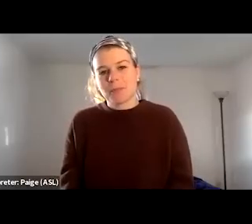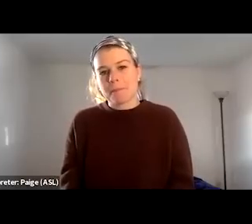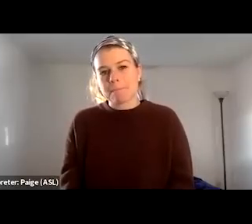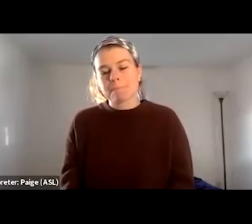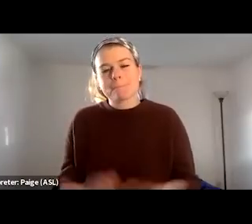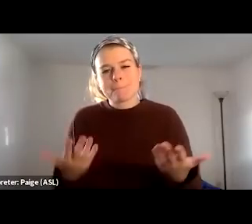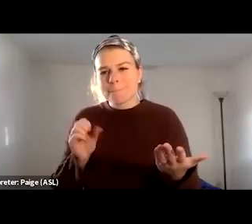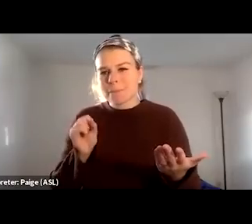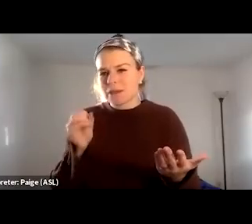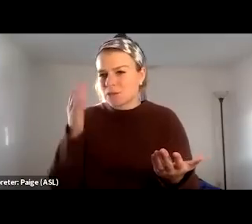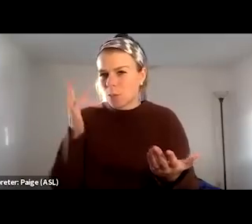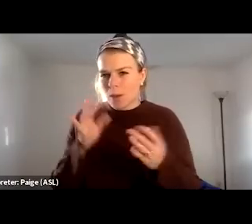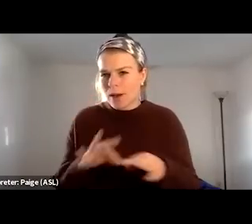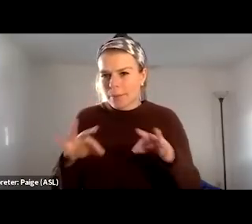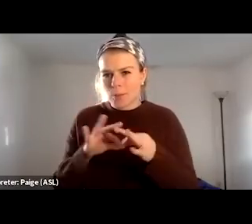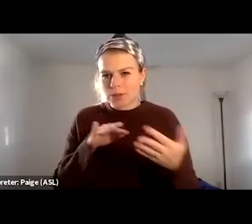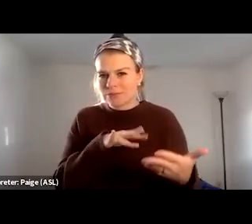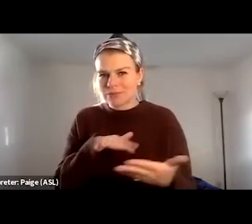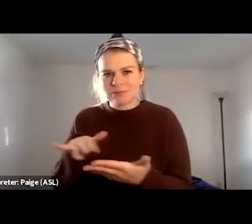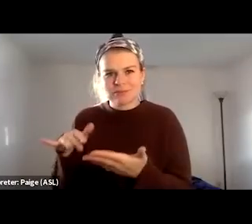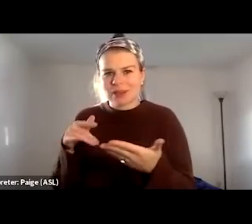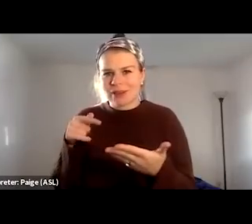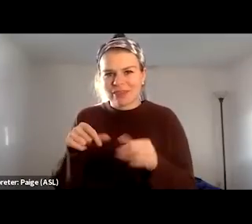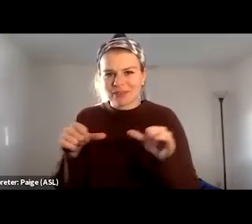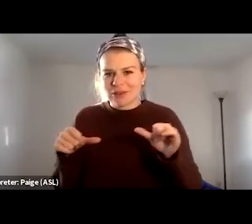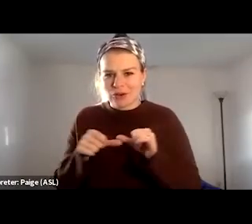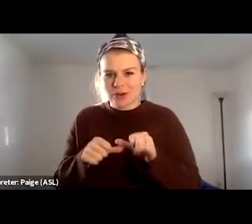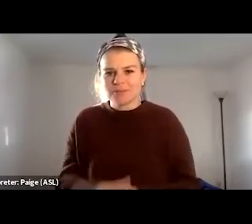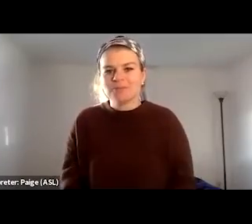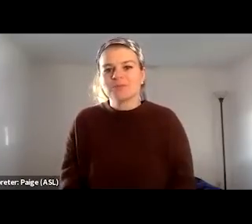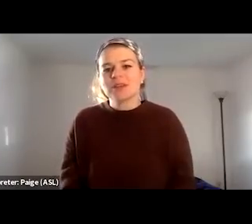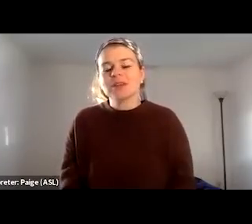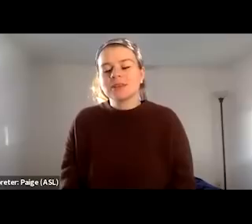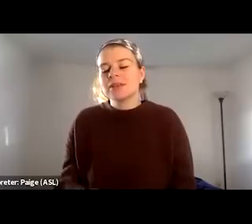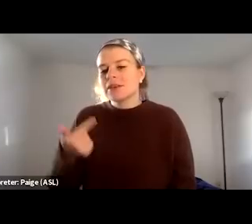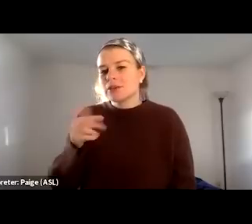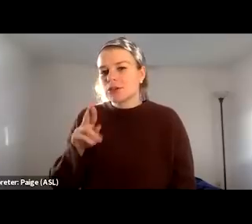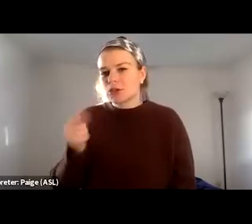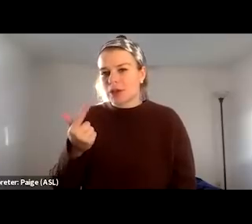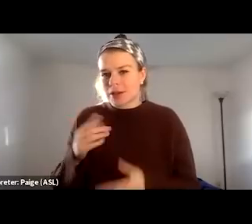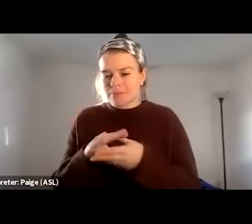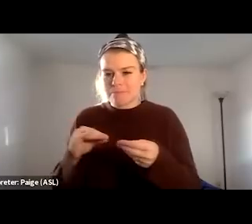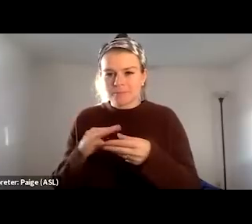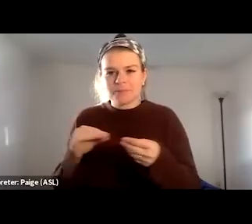¿Por qué es importante estudiar esta área? Como mencionó Greg, la soledad es una gran preocupación de salud pública